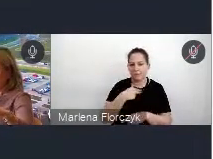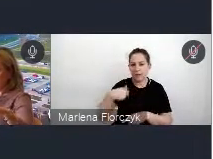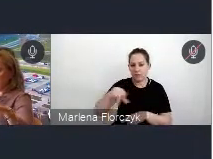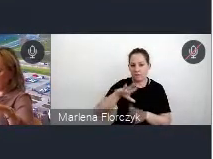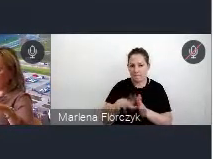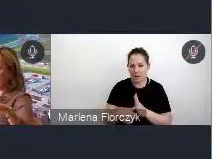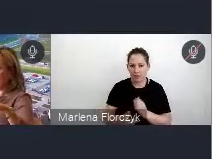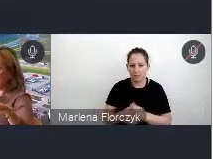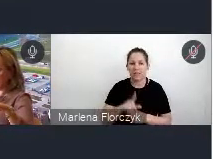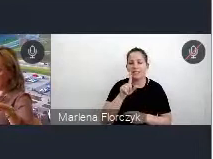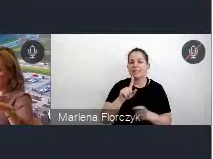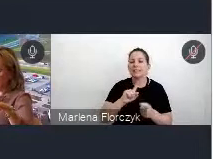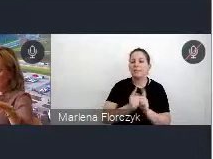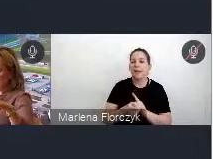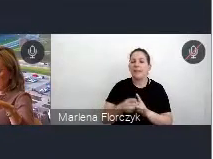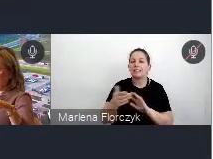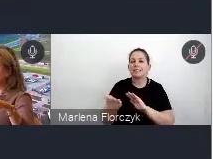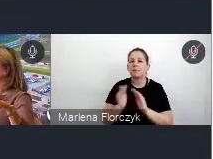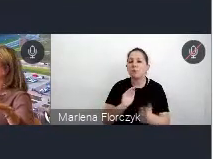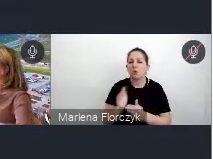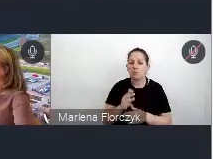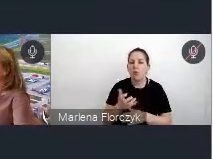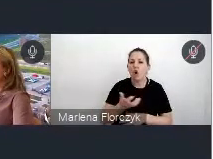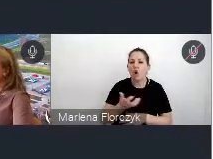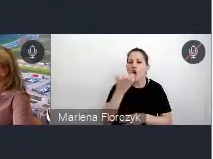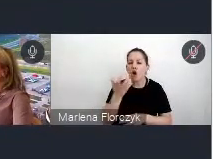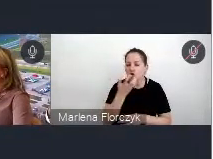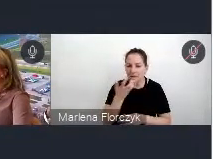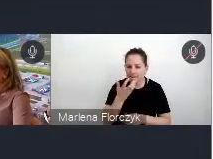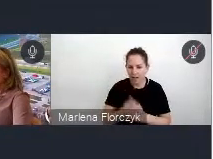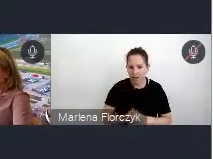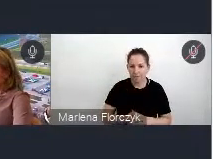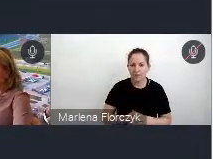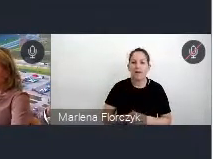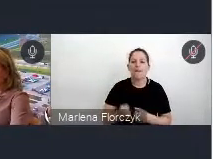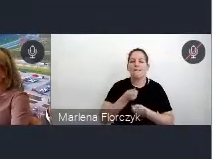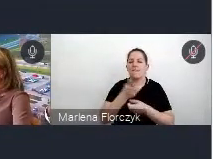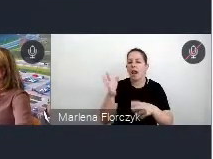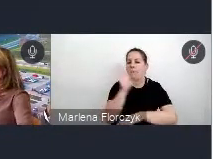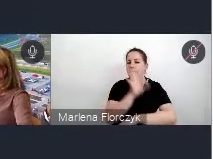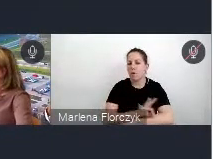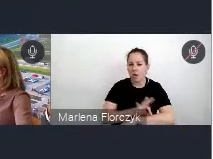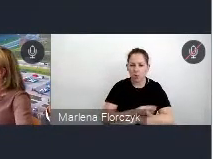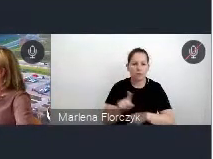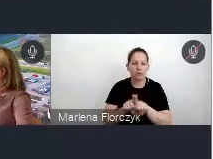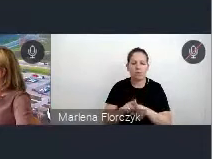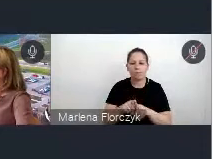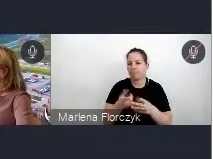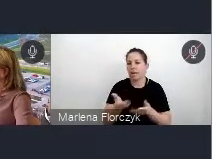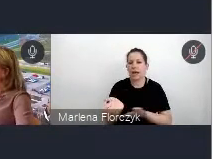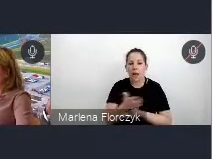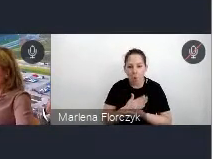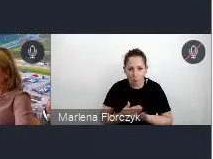to zmiana sposobu ogrzewania. Realizujemy wiele projektów, i tych takich na poziomie krajowym, ale też lokalnym,